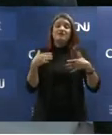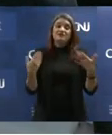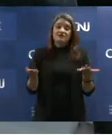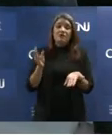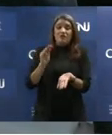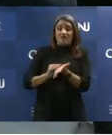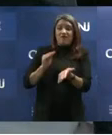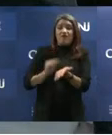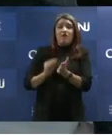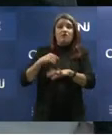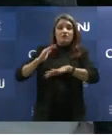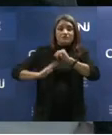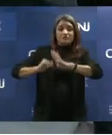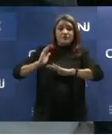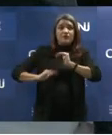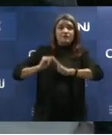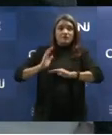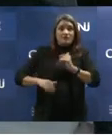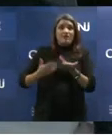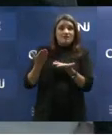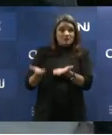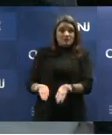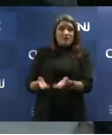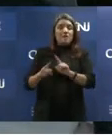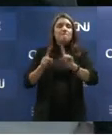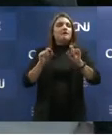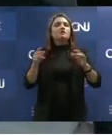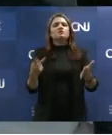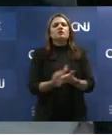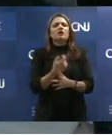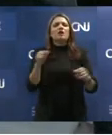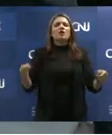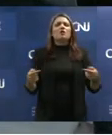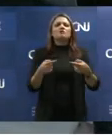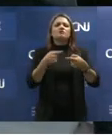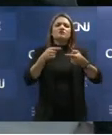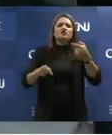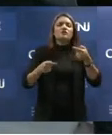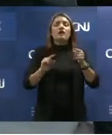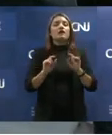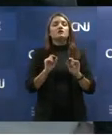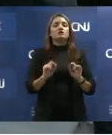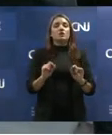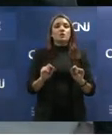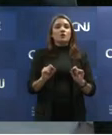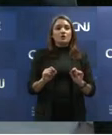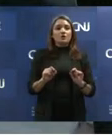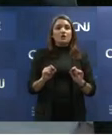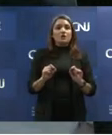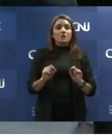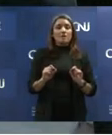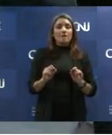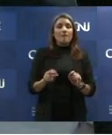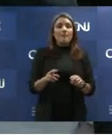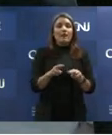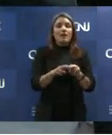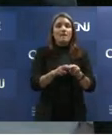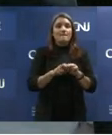Todavia, o ponto sobre o qual divirjo da ministra corregedora consubstancia se exclusivamente em relação à determinação de afastamento